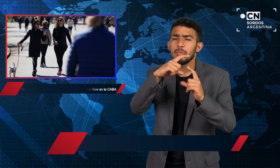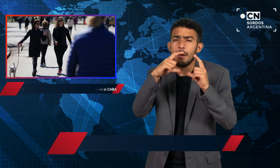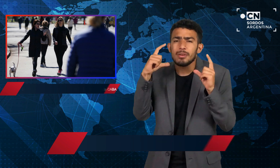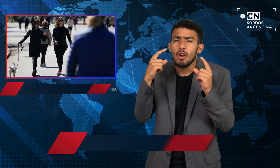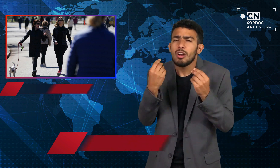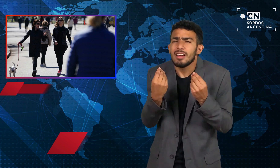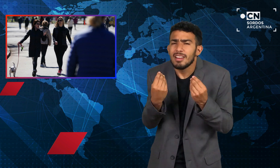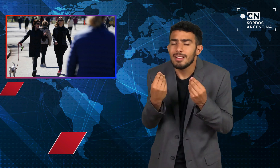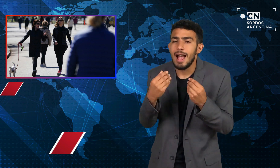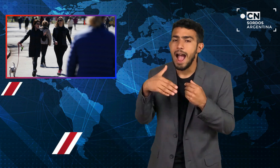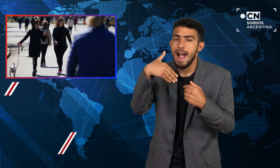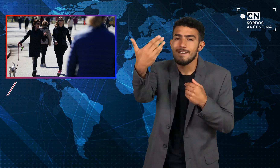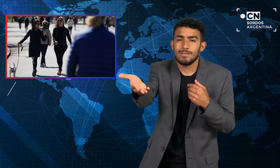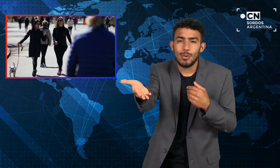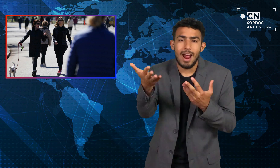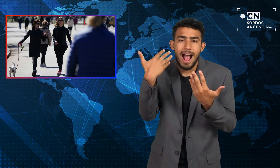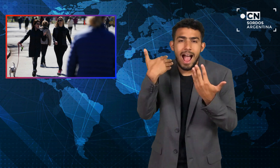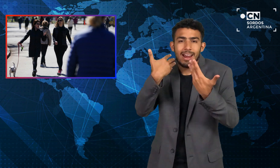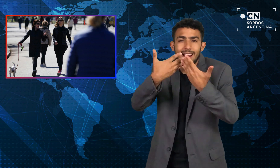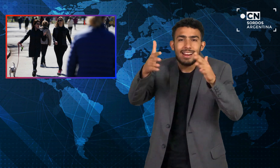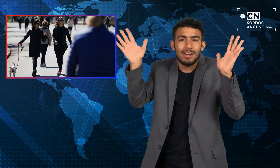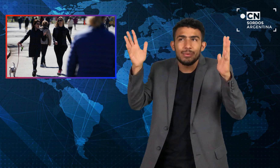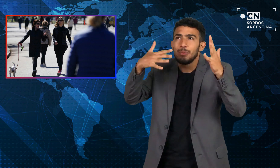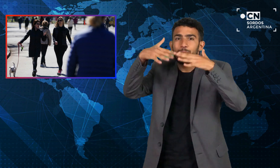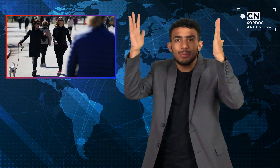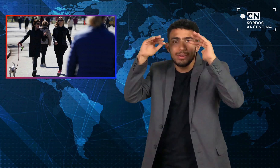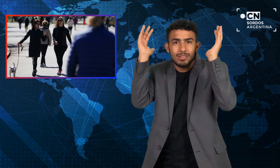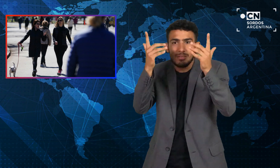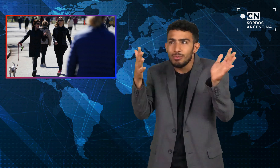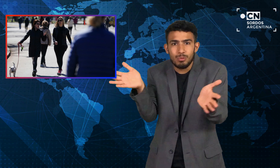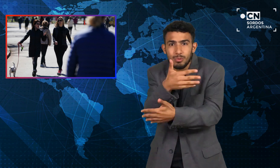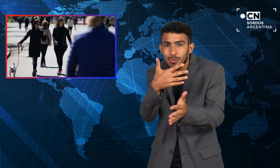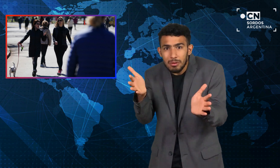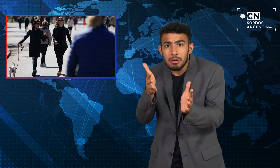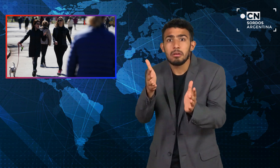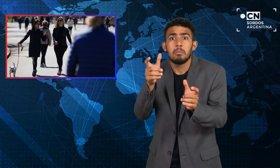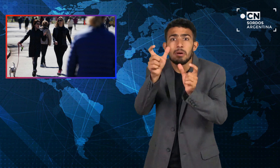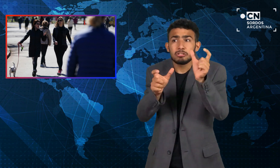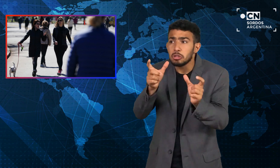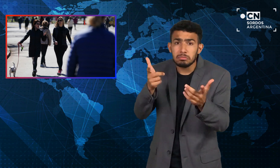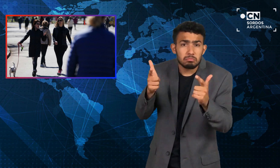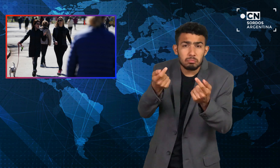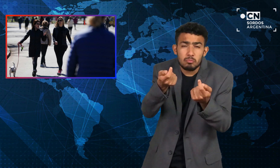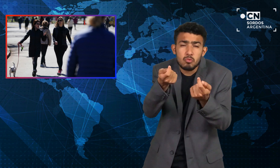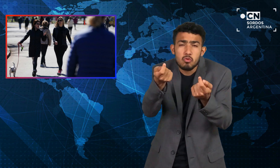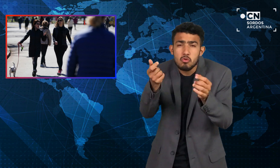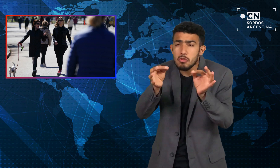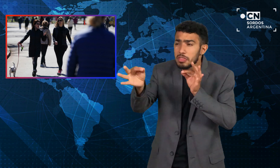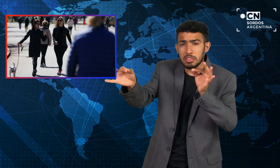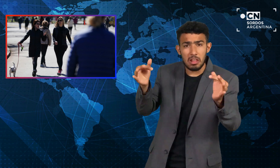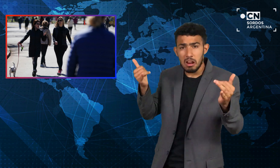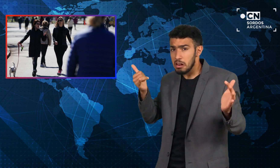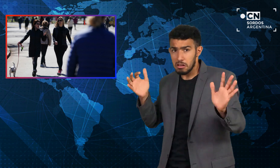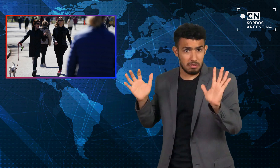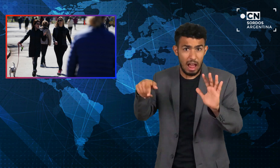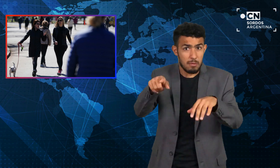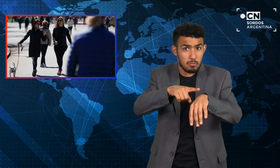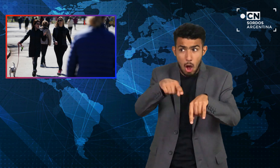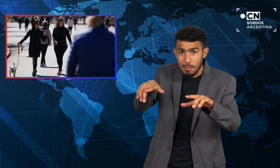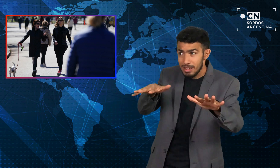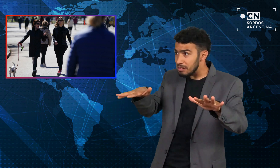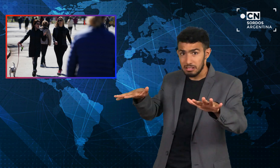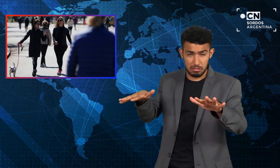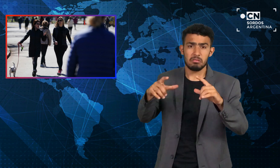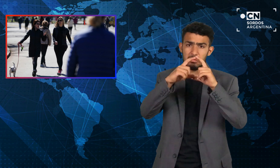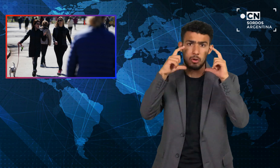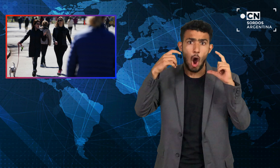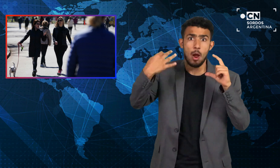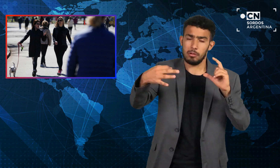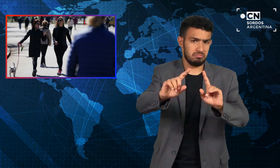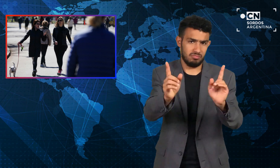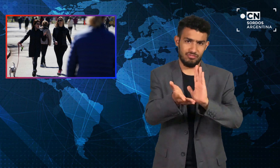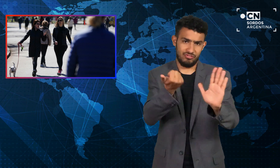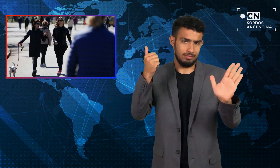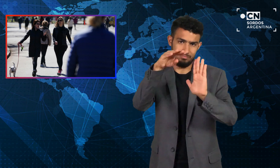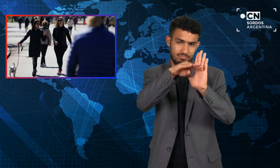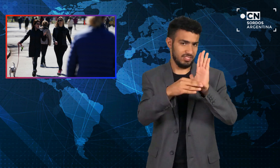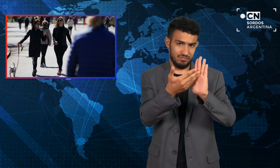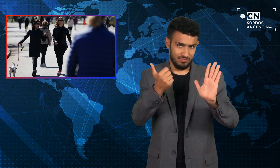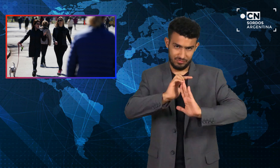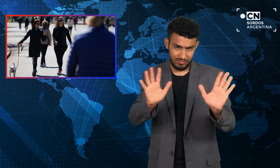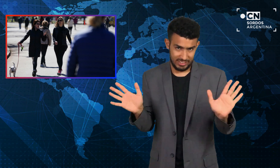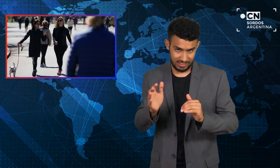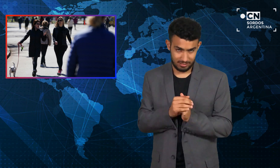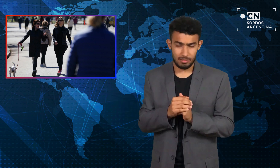en los lugares donde no haya concentración de personas.